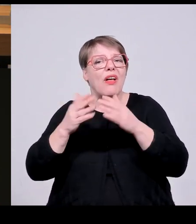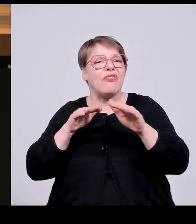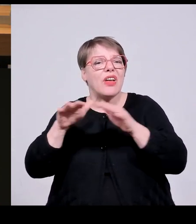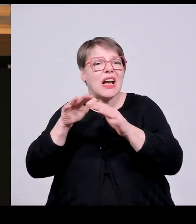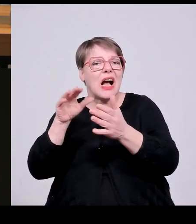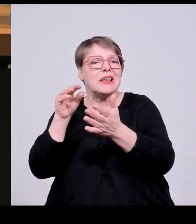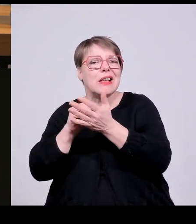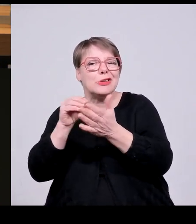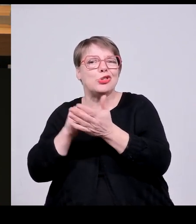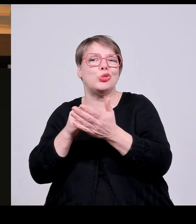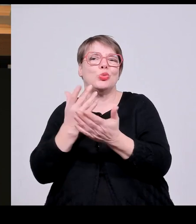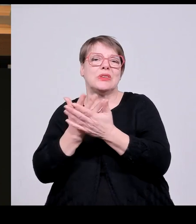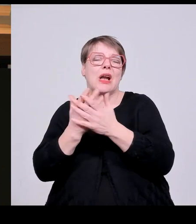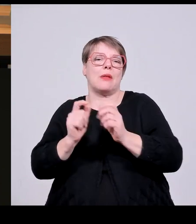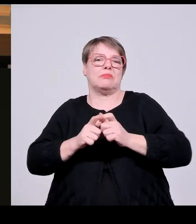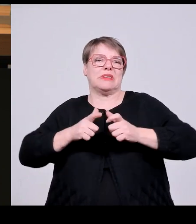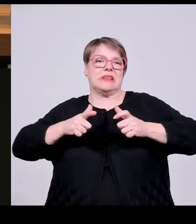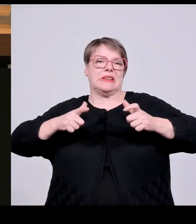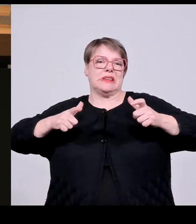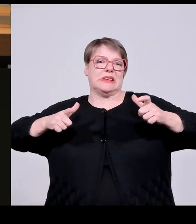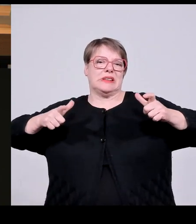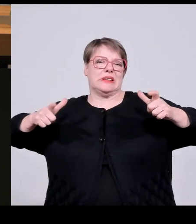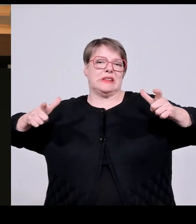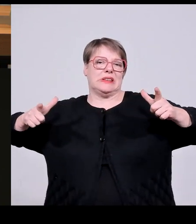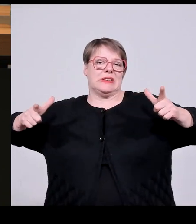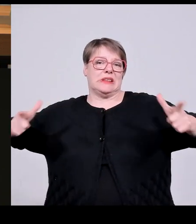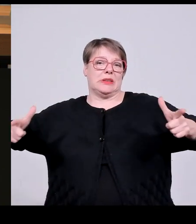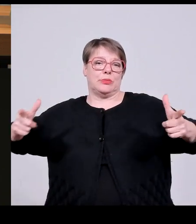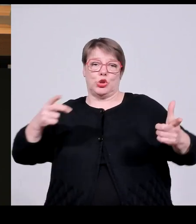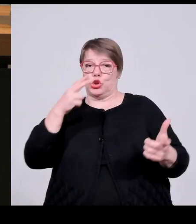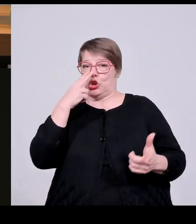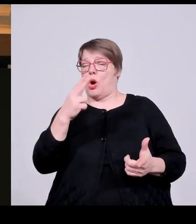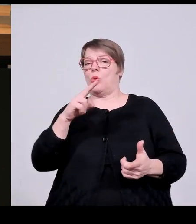da wird mir schon beim Lesen Ganz schwindlig.